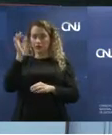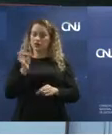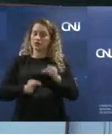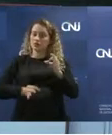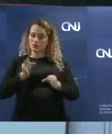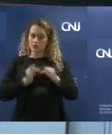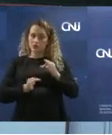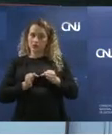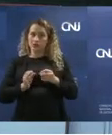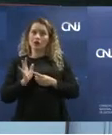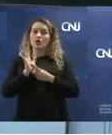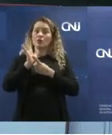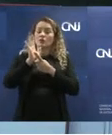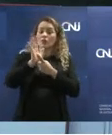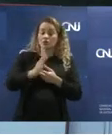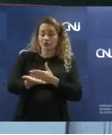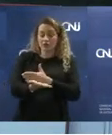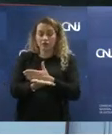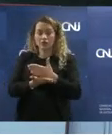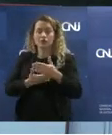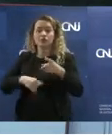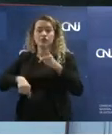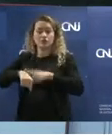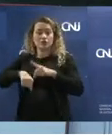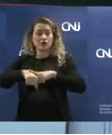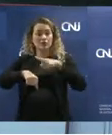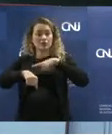do período de emergência epidemiológica pela qual atravessamos.